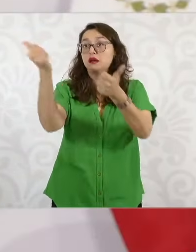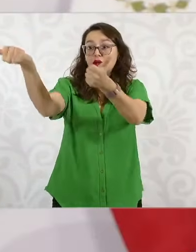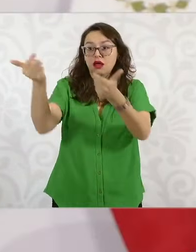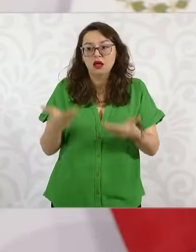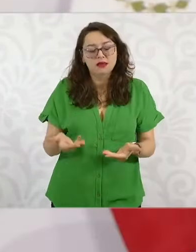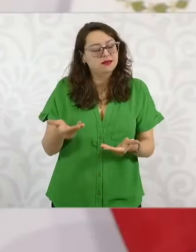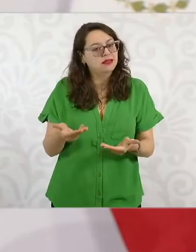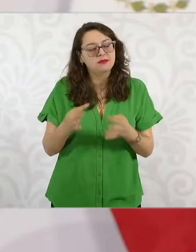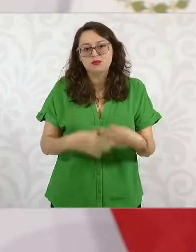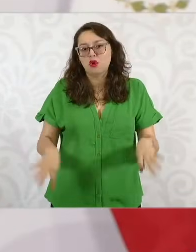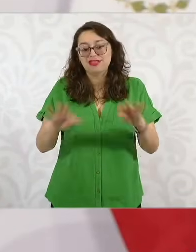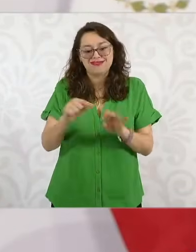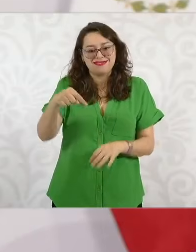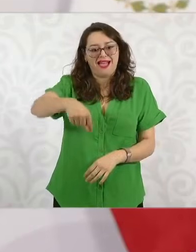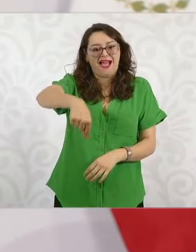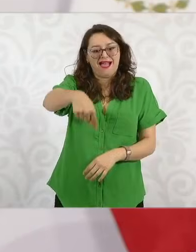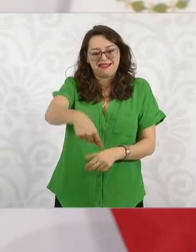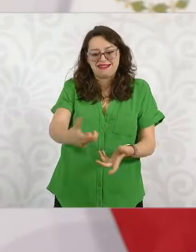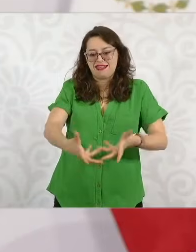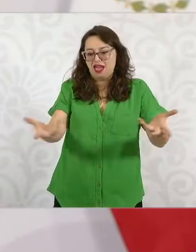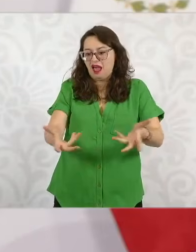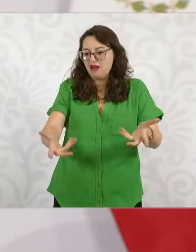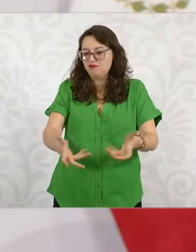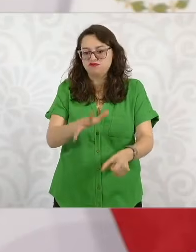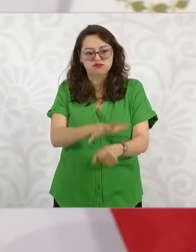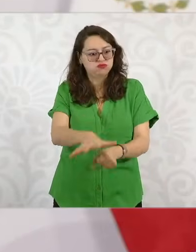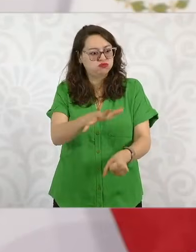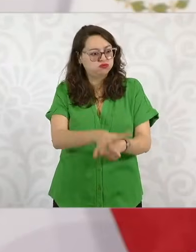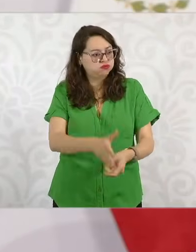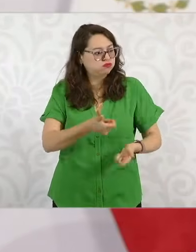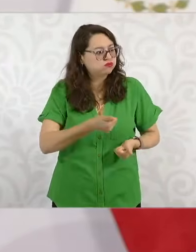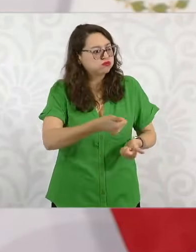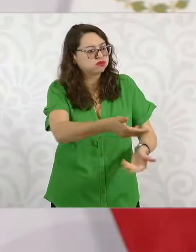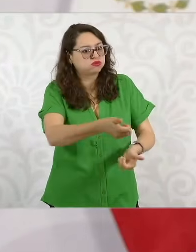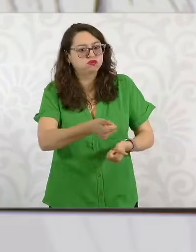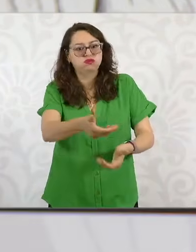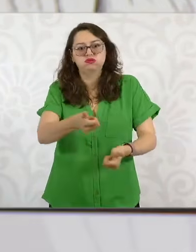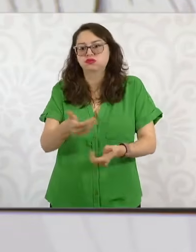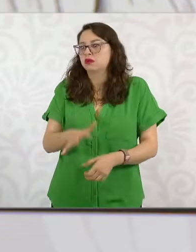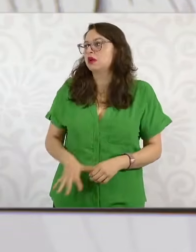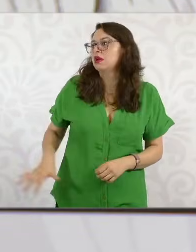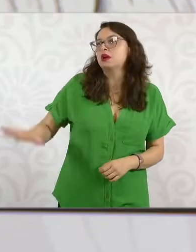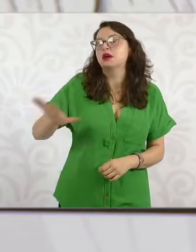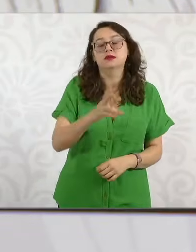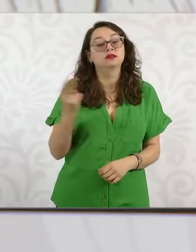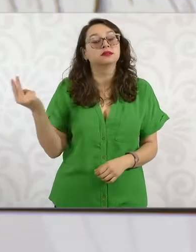país para producirla, distribuirla y responder con certidumbre a la demanda de la población. En este